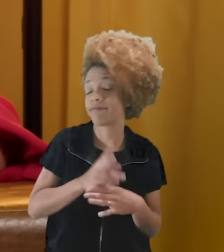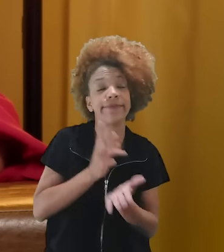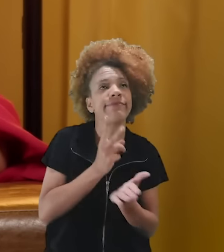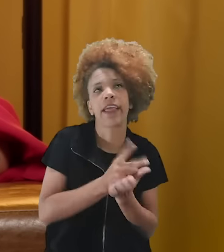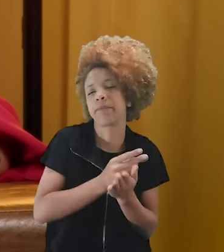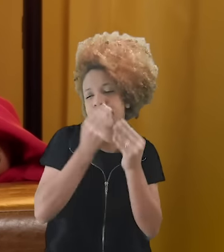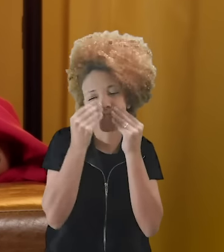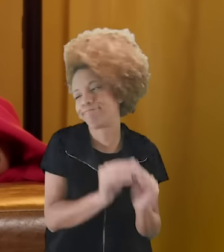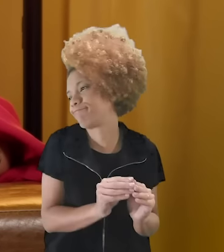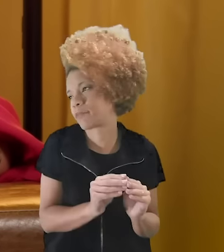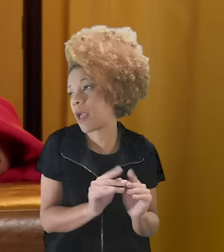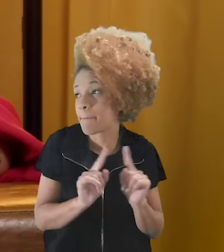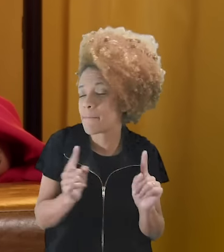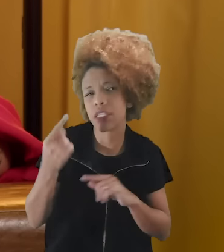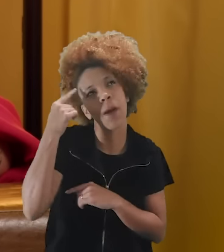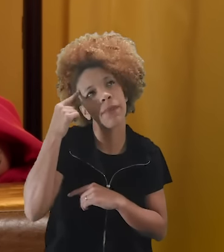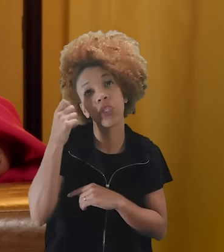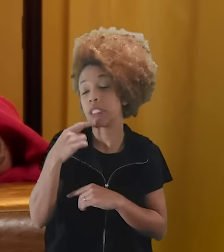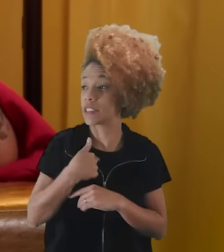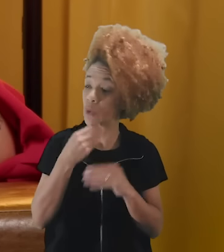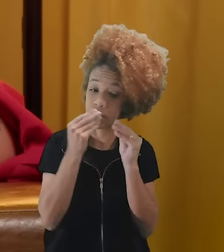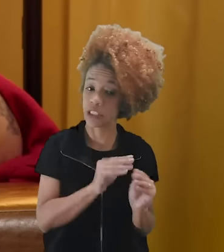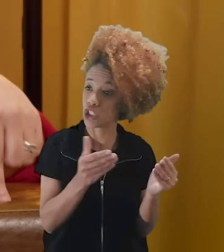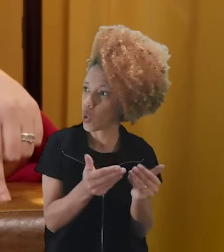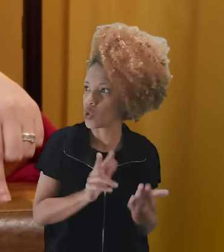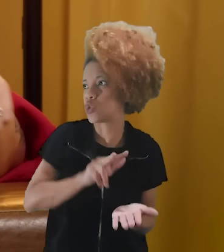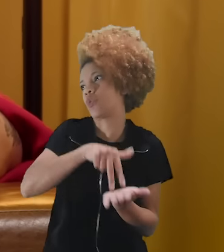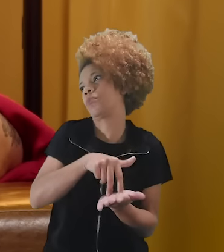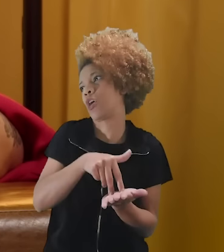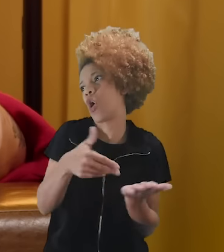diversas vezes em desistir também só que eu penso mal se eu desisto hoje eu na posição que eu tô a